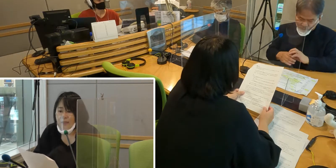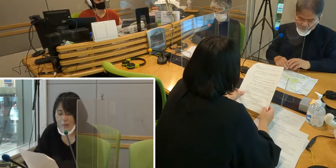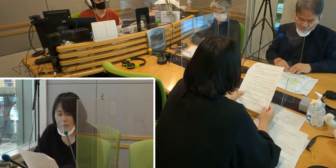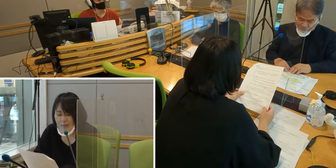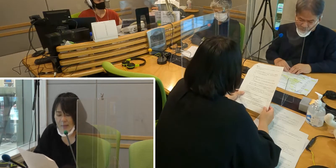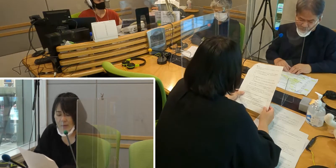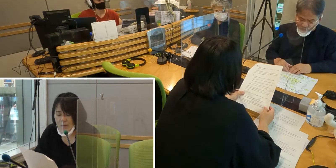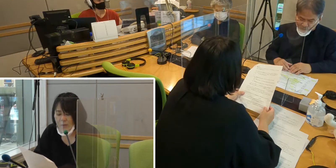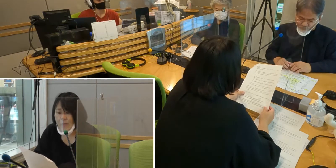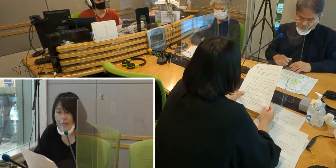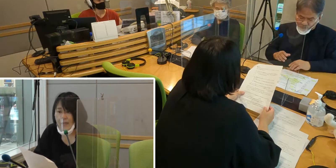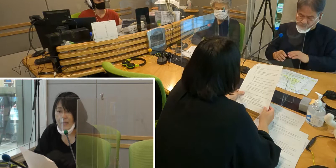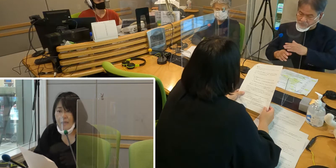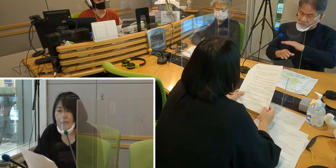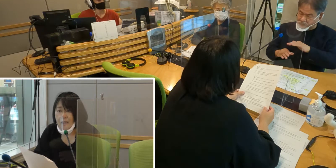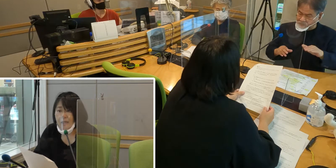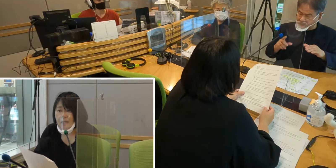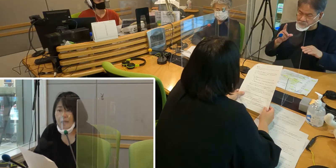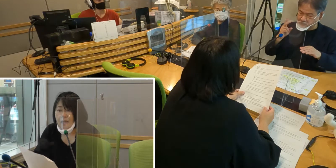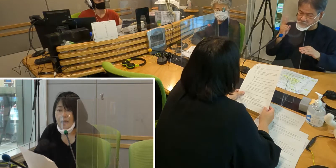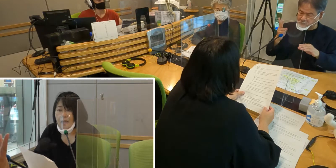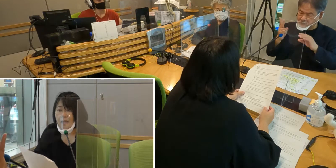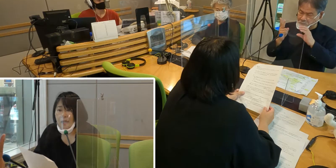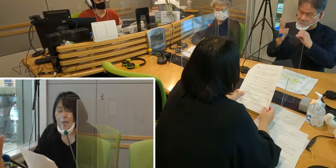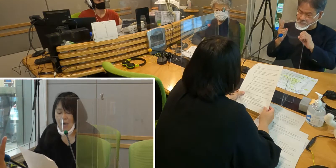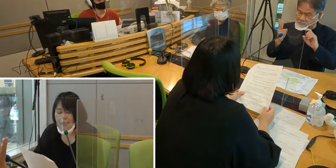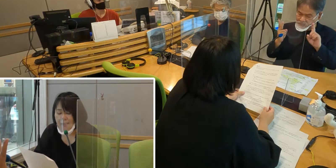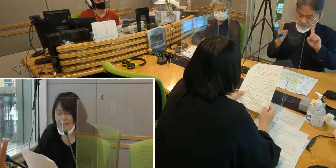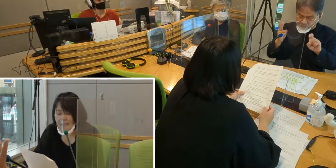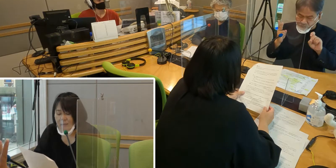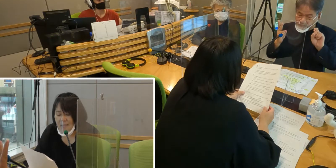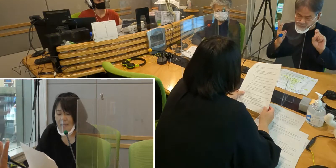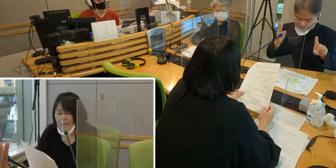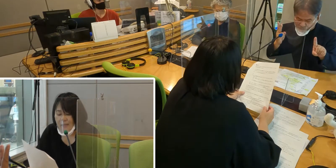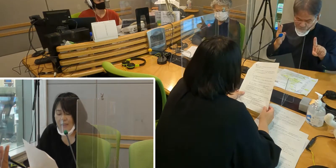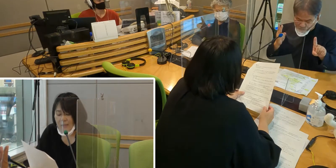手話言語条例…失礼いたしました、